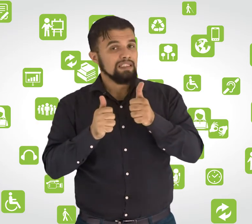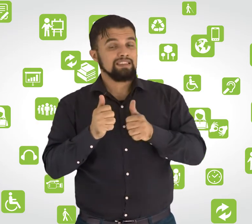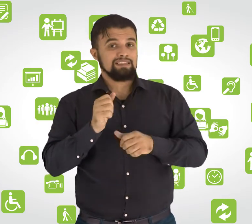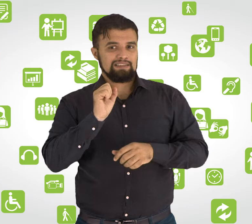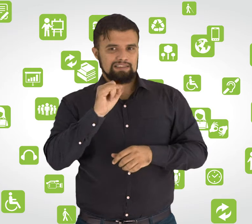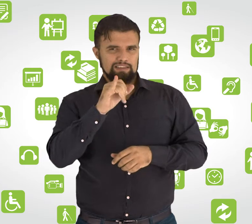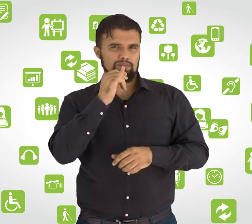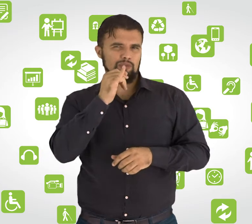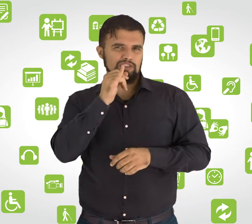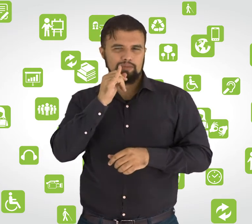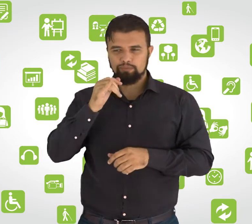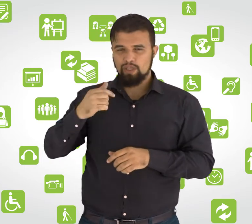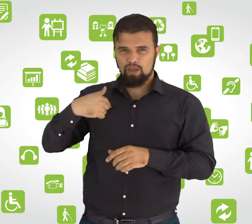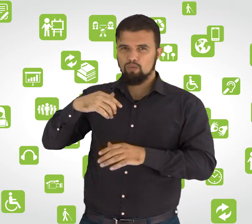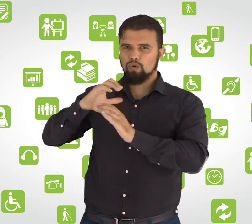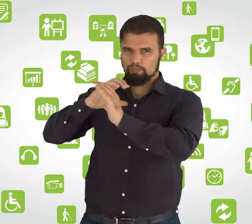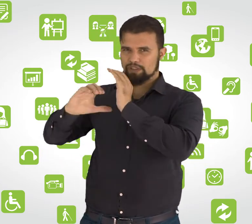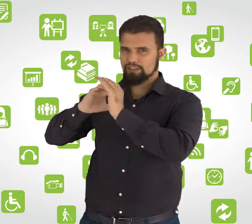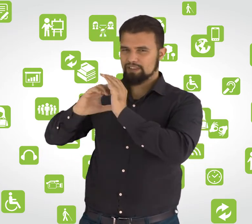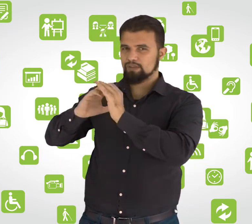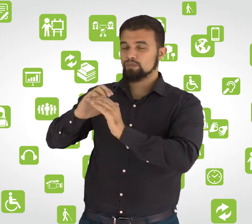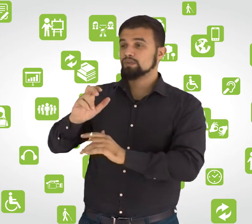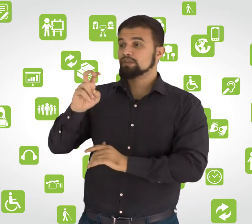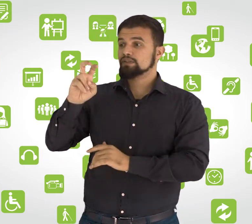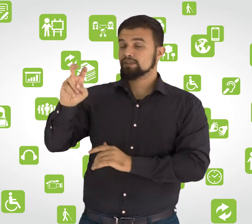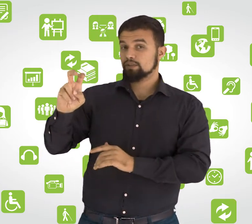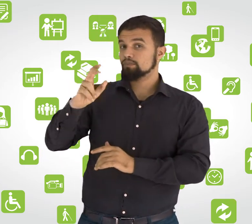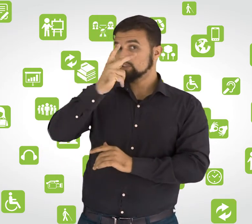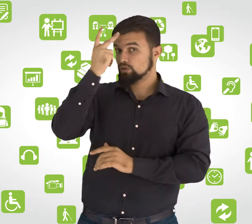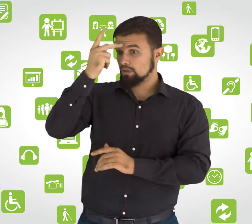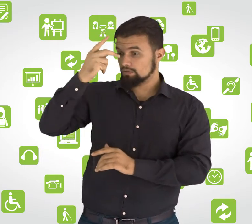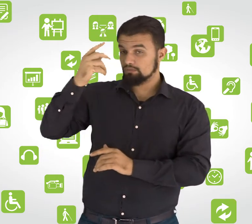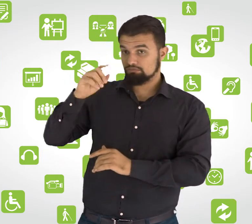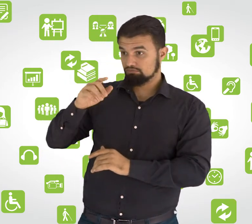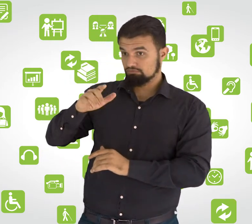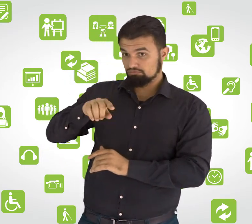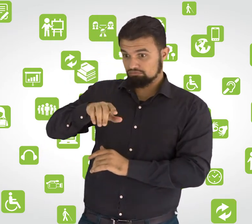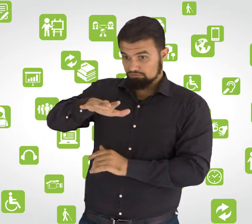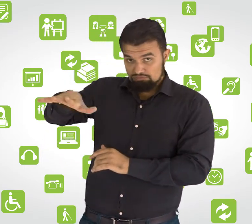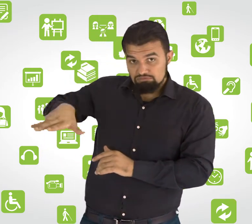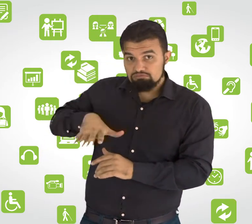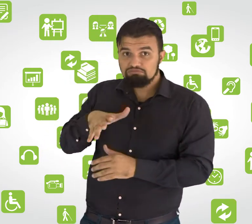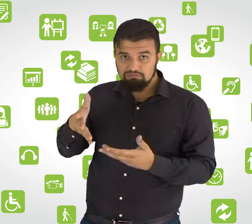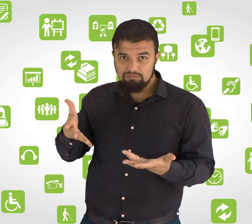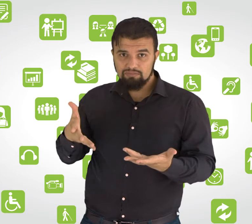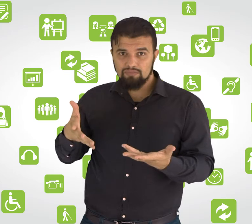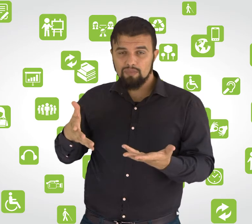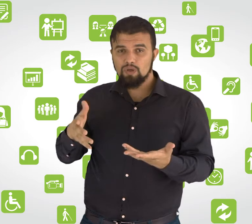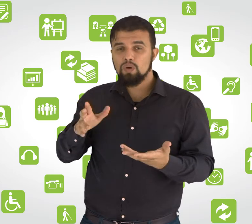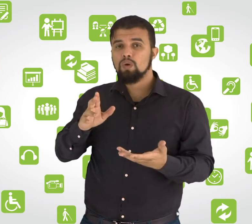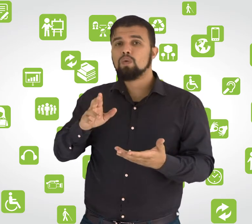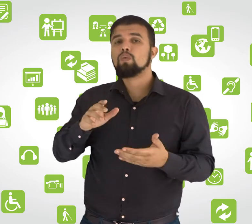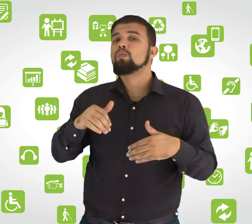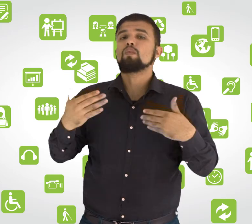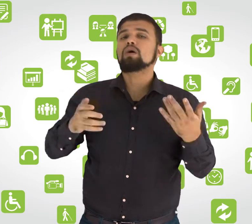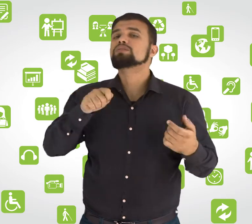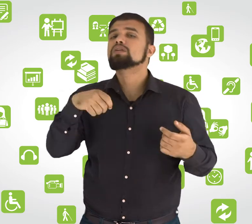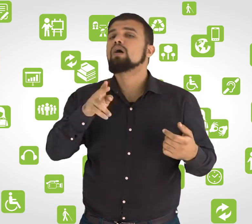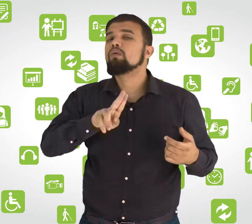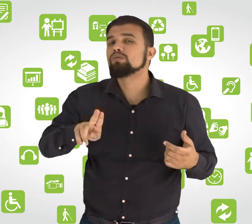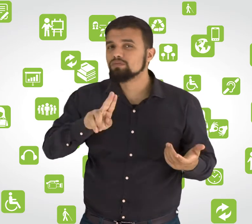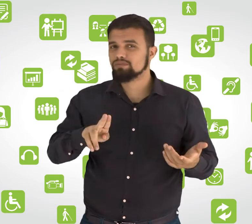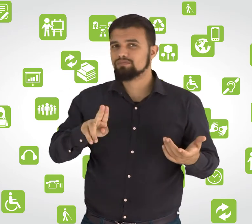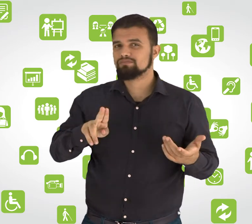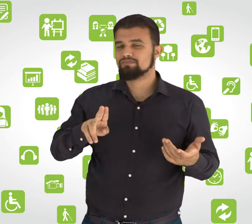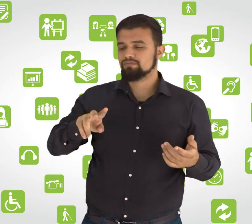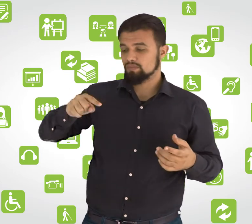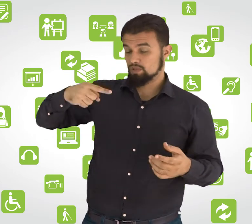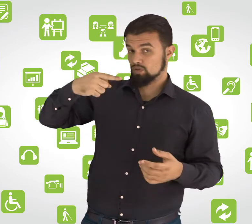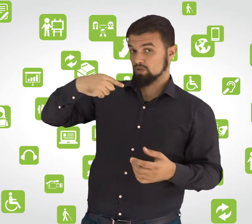Se, por exemplo, eu estou me comunicando com cinco pessoas à minha frente, qual sinal usarei?